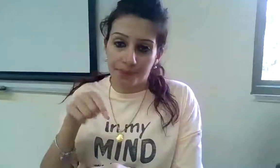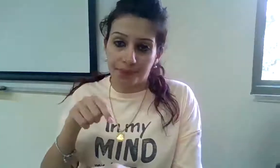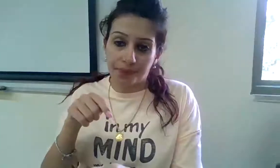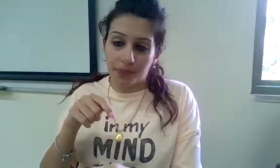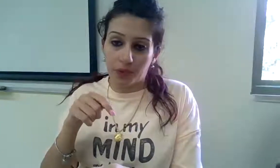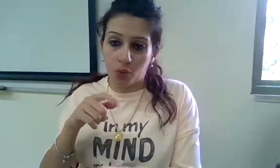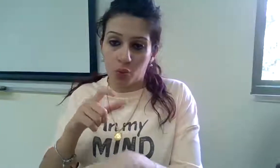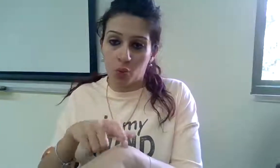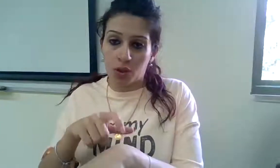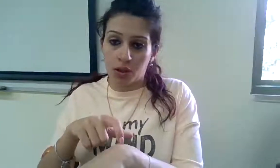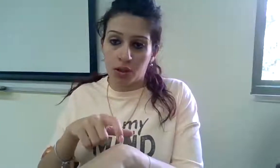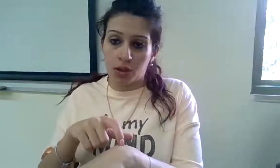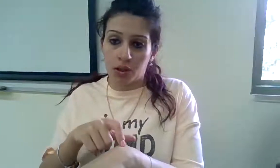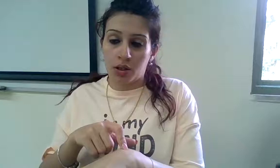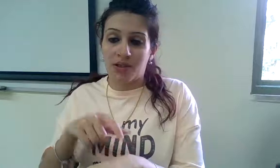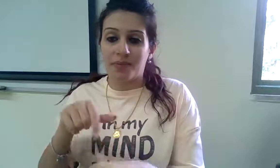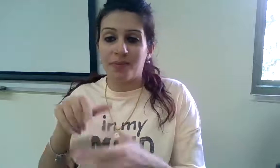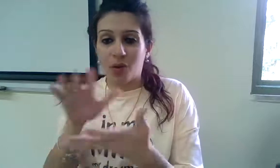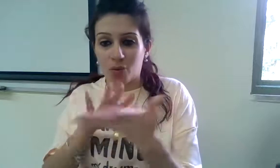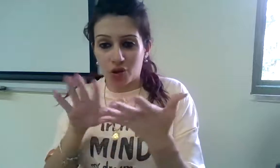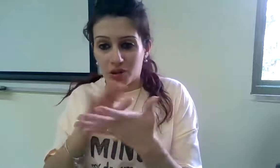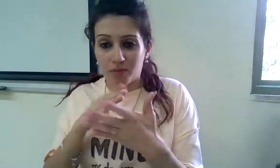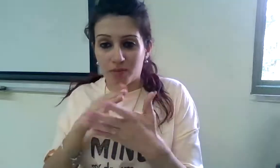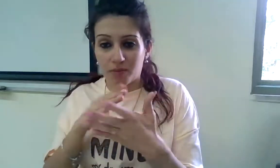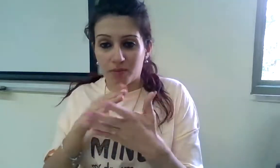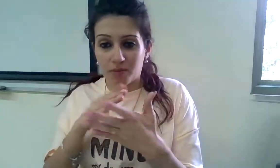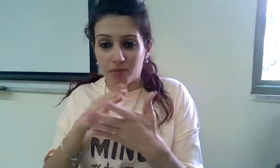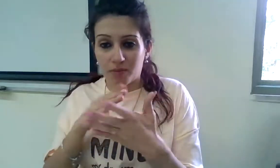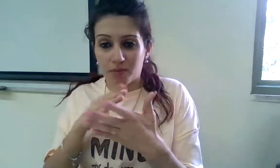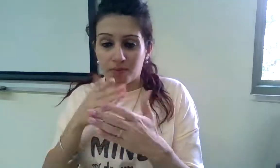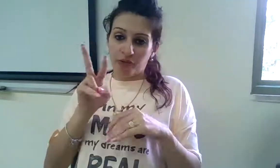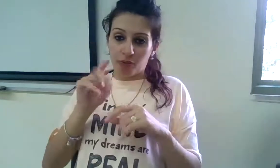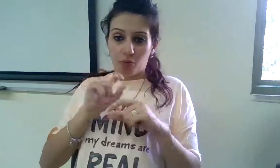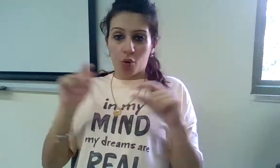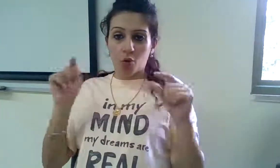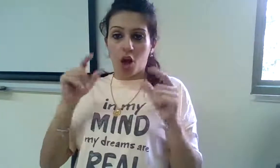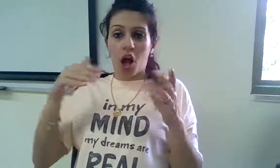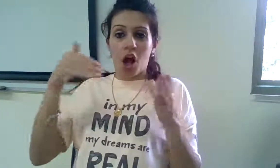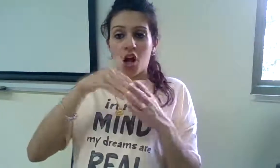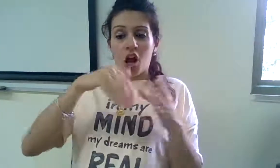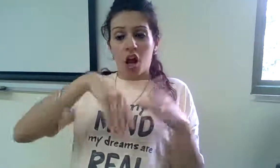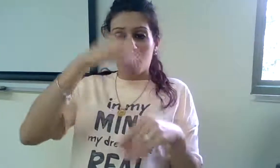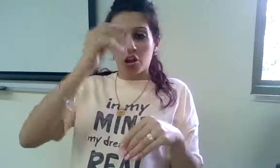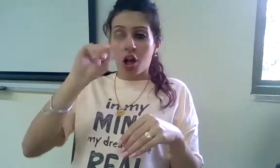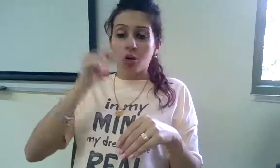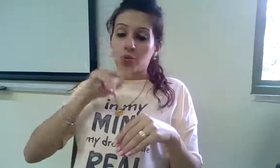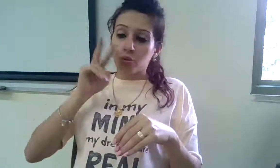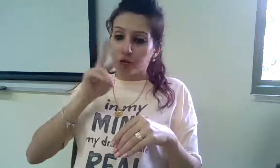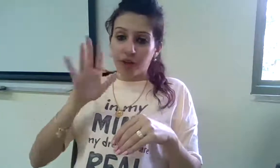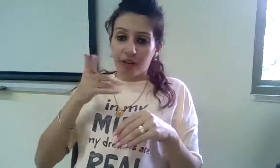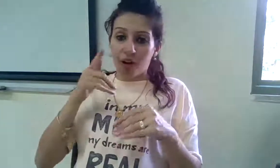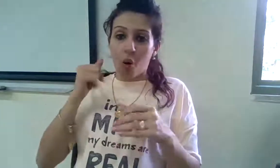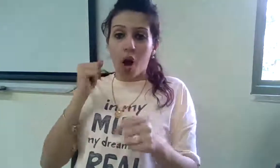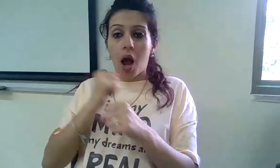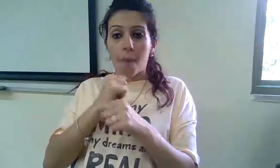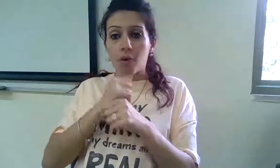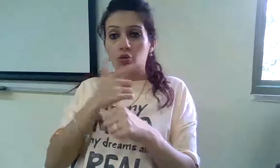للتفكير حول التعليم في المدرسة والمنزل حيث انهم متساوين الأهمية ولكنهم يحدثون بشكل مختلف